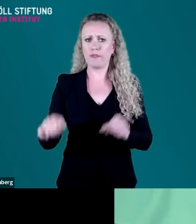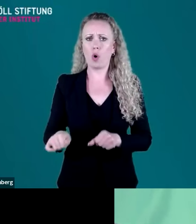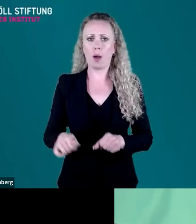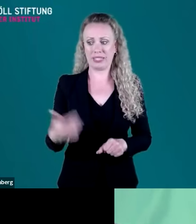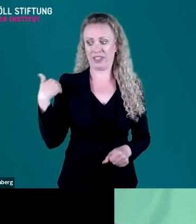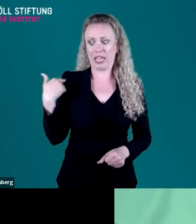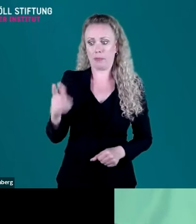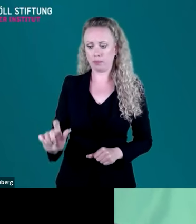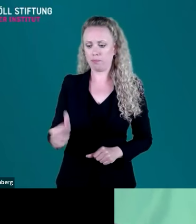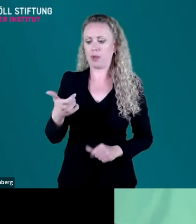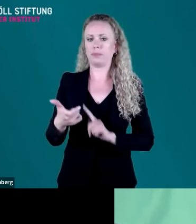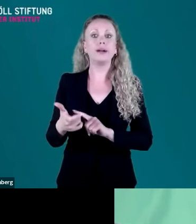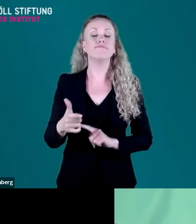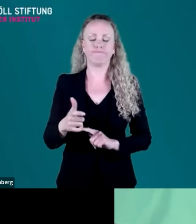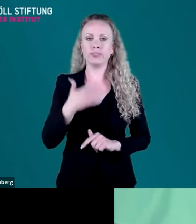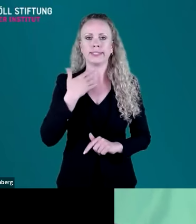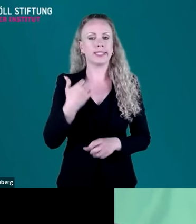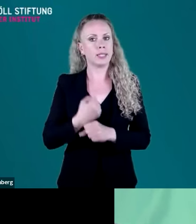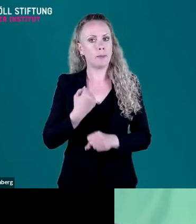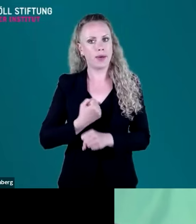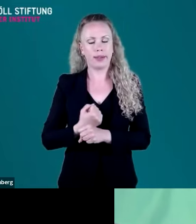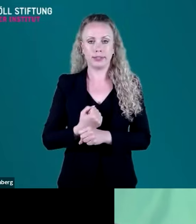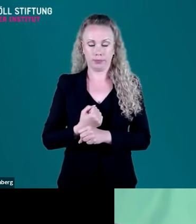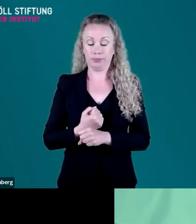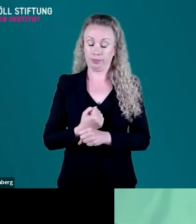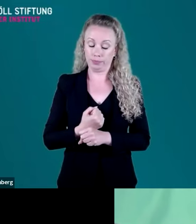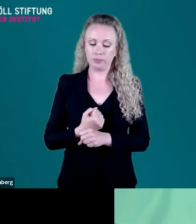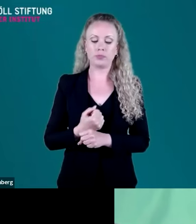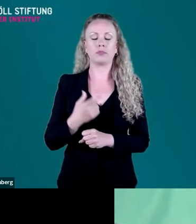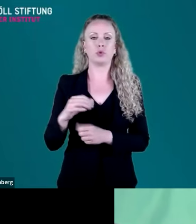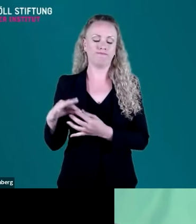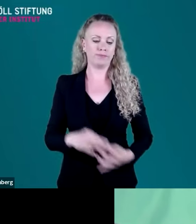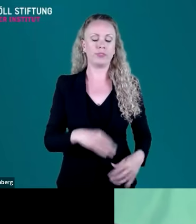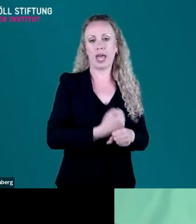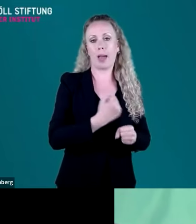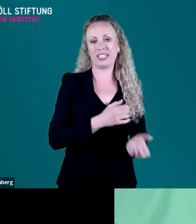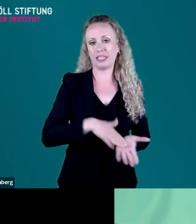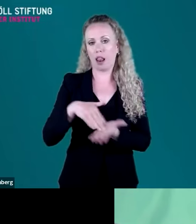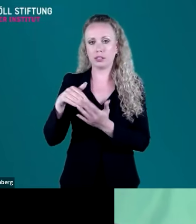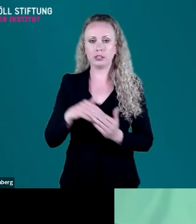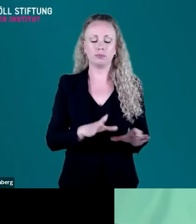da geht es ja auch ganz klar dann auch um Richtung Arbeiterklasse, um Menschen aus prekären Situationen.